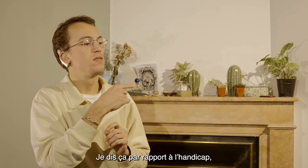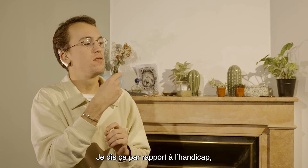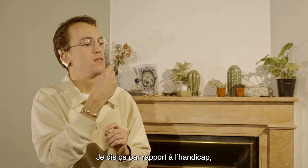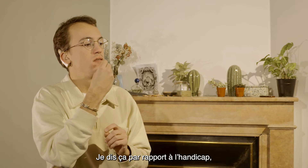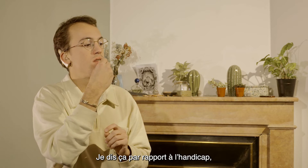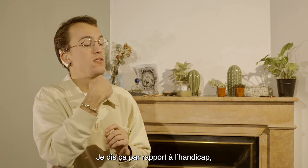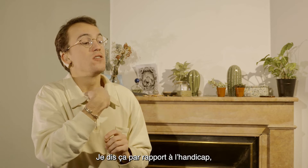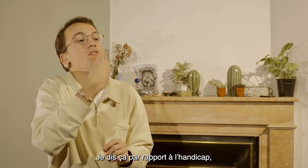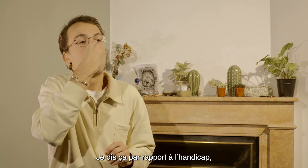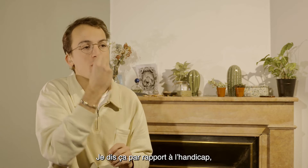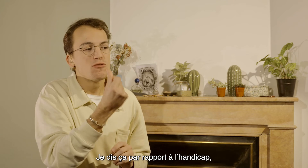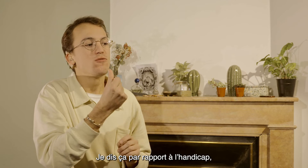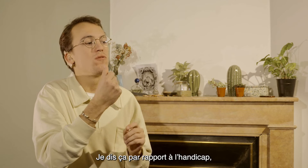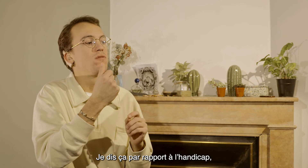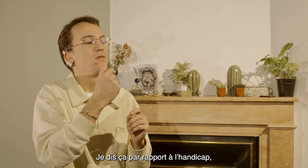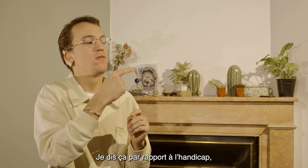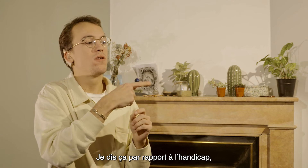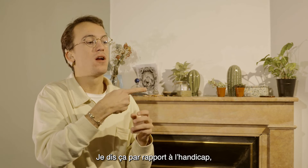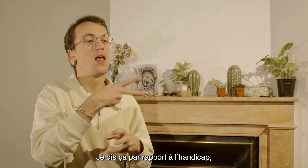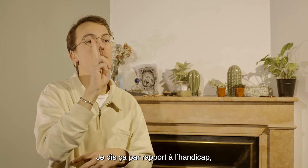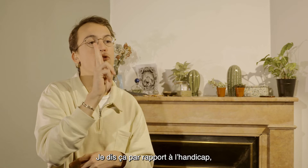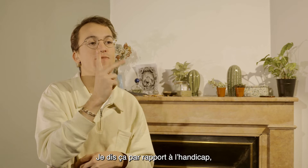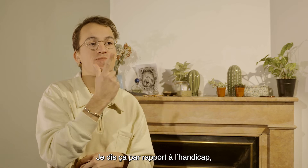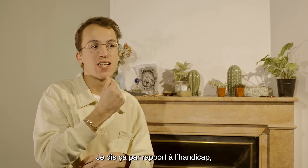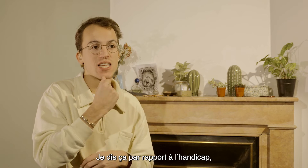Je dis ça par rapport à l’handicap,